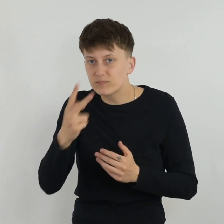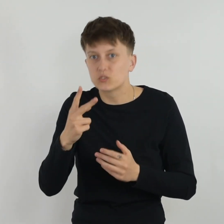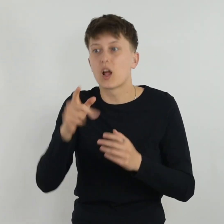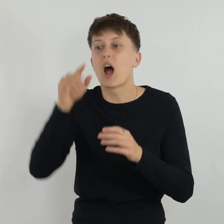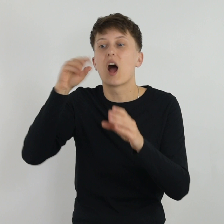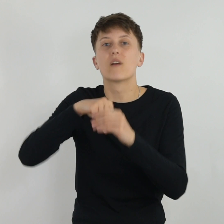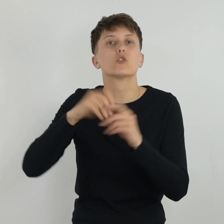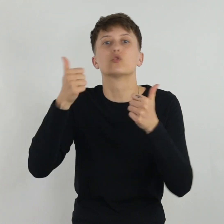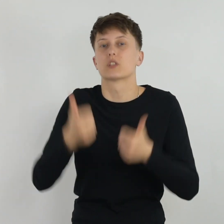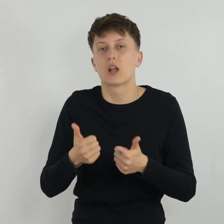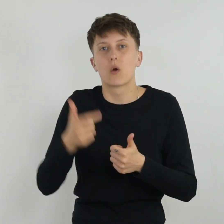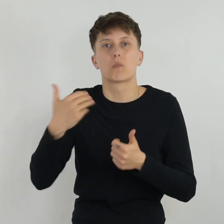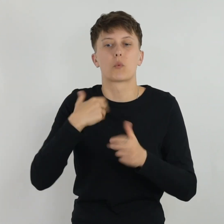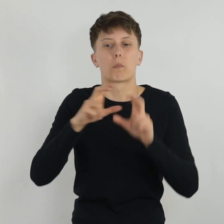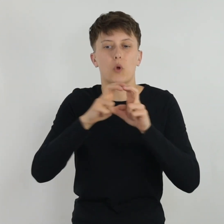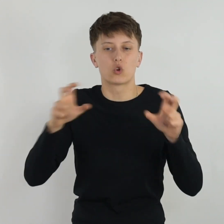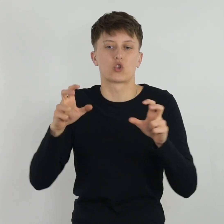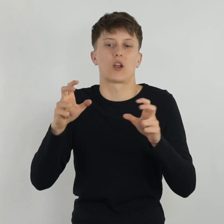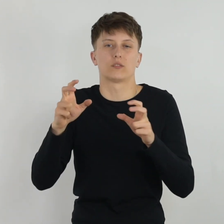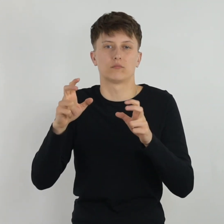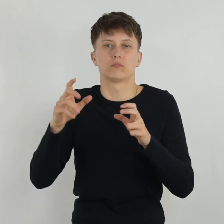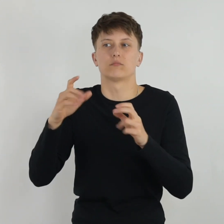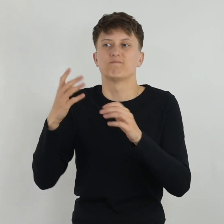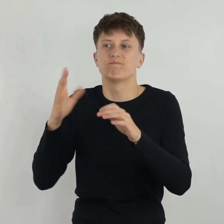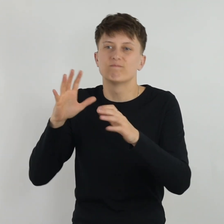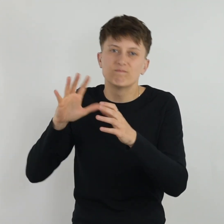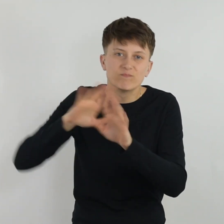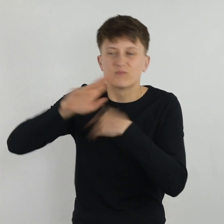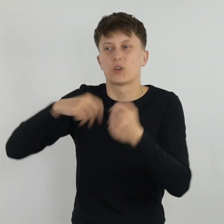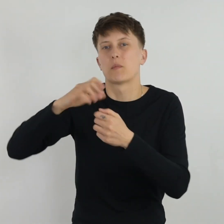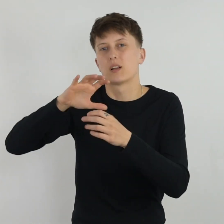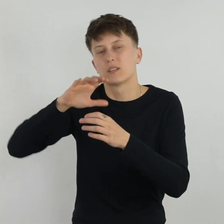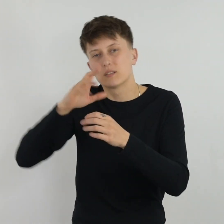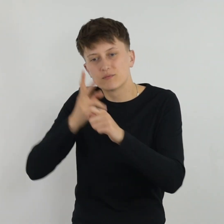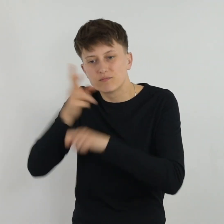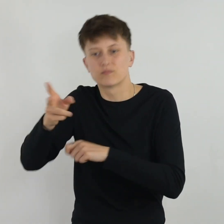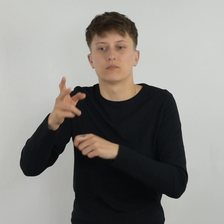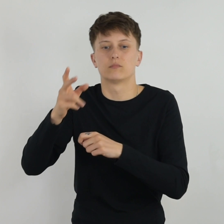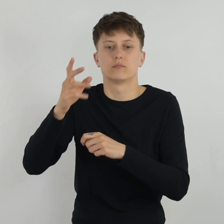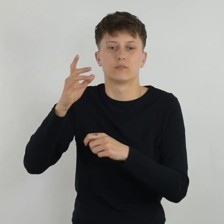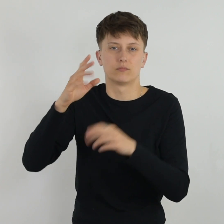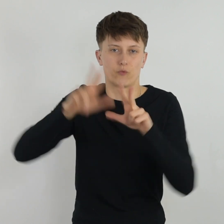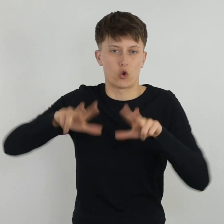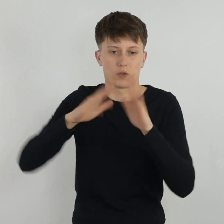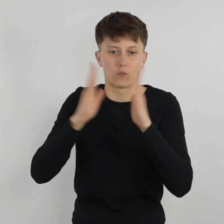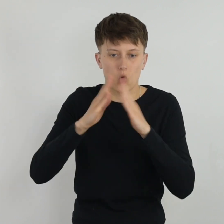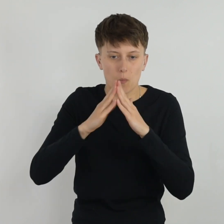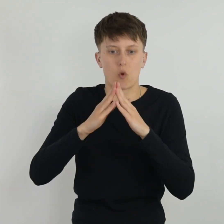który podczas rewizji w rodzinnym domu